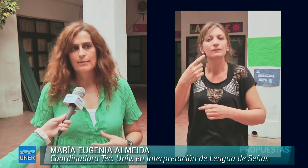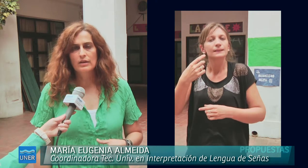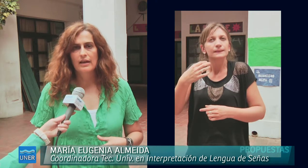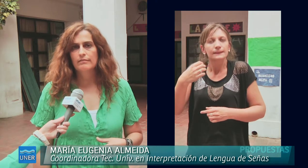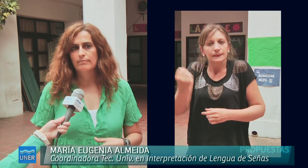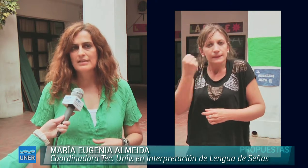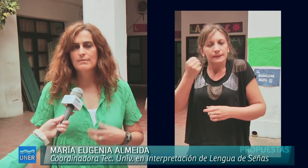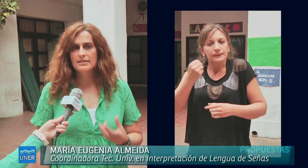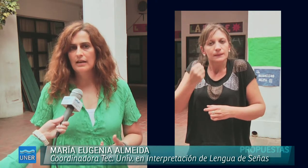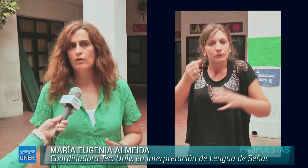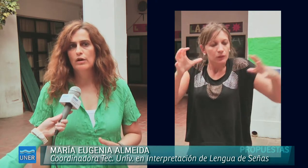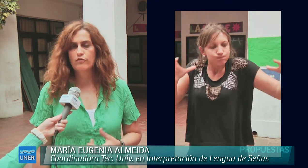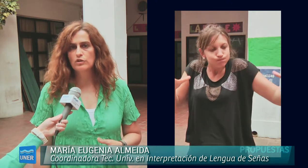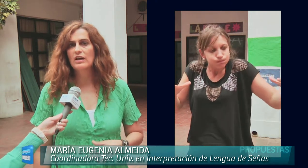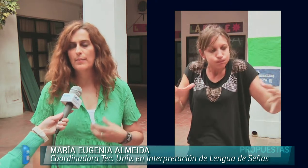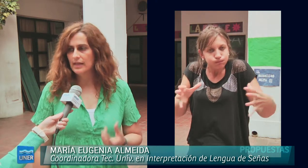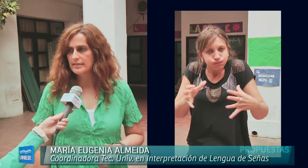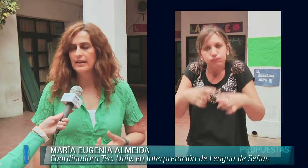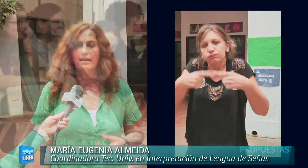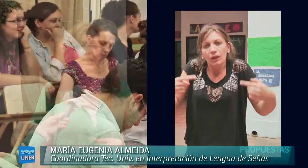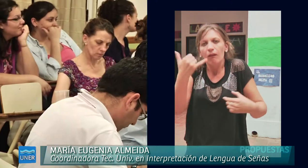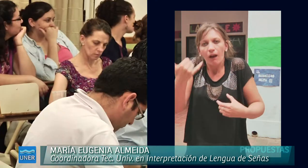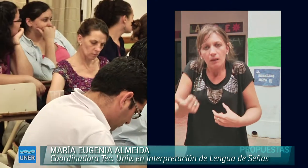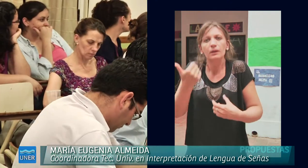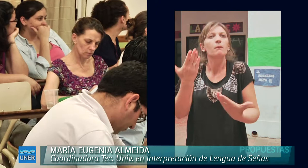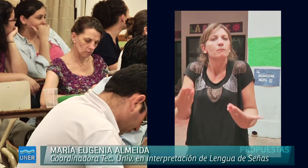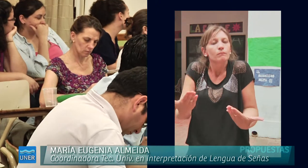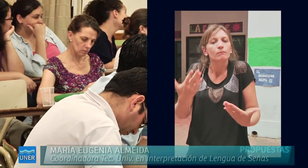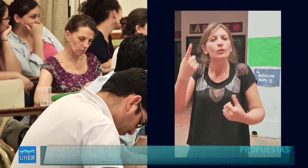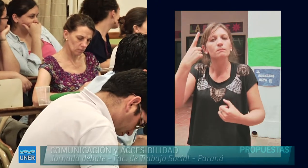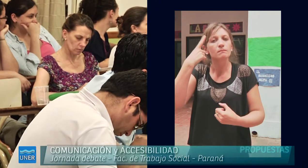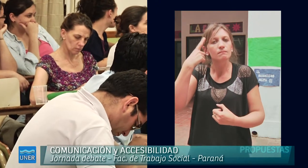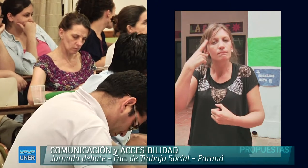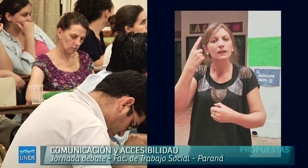Tenemos que maximizar los esfuerzos y capitalizar las acciones que existen, para poder pensar